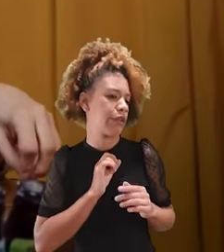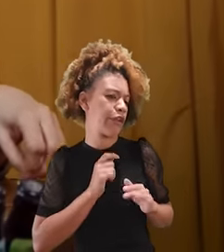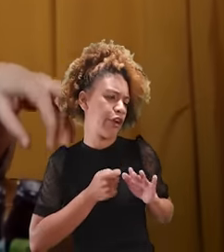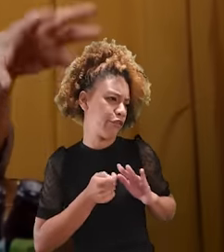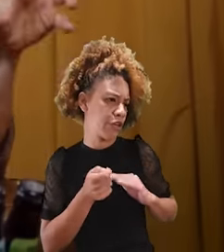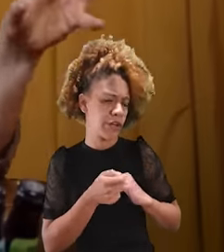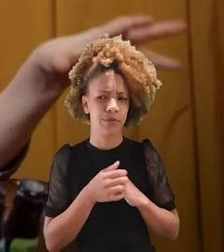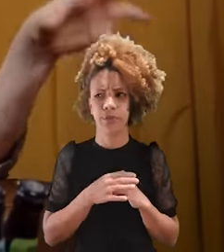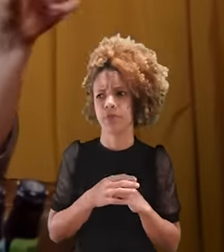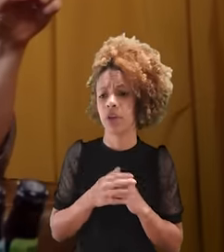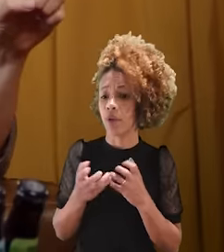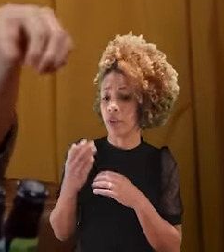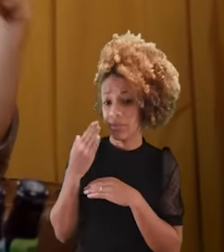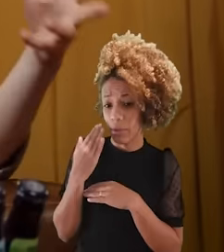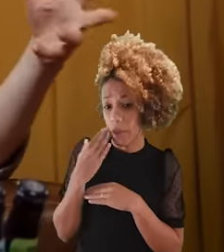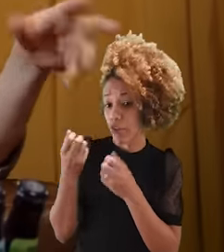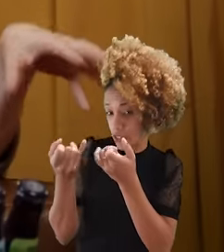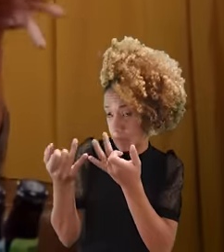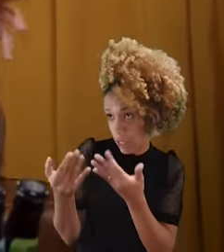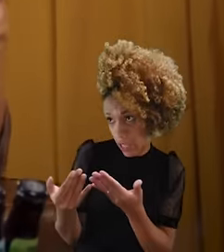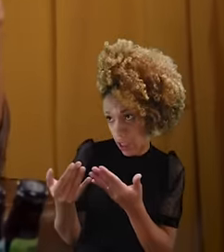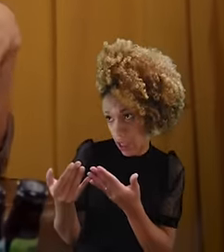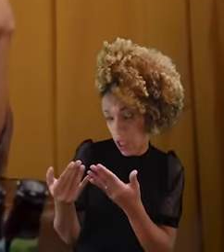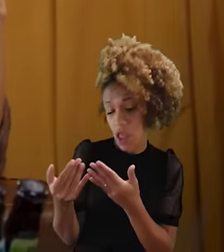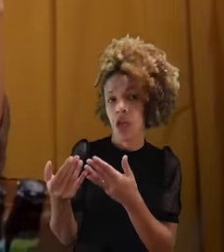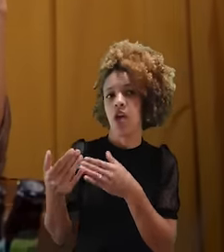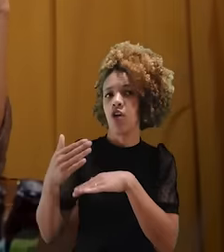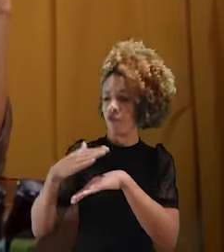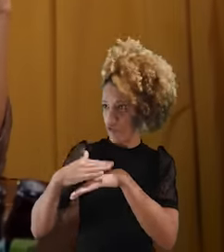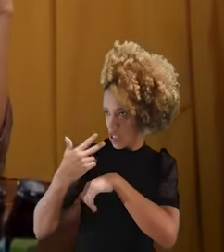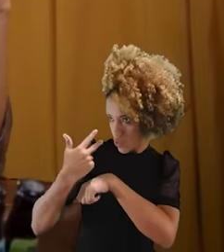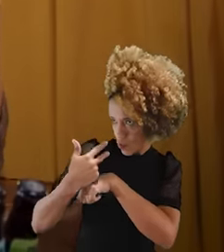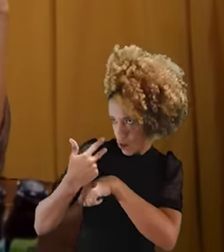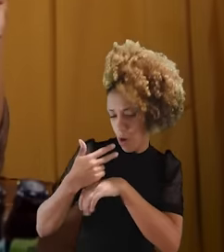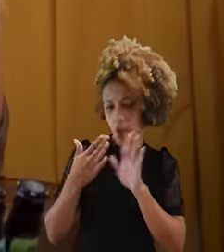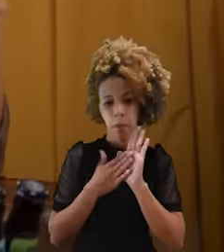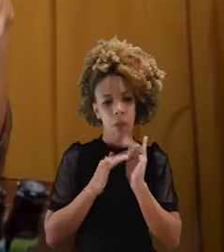aí eu falei eu quero saber eu eu vou te explicar falei eu fiz uma uma uma campanha muito forte